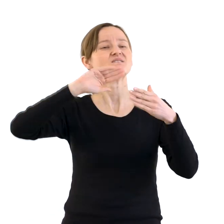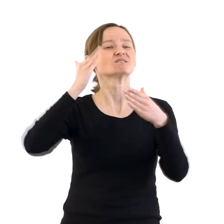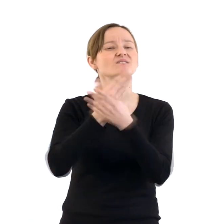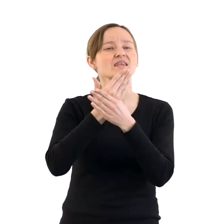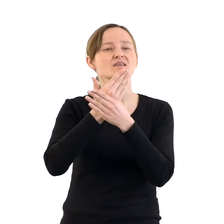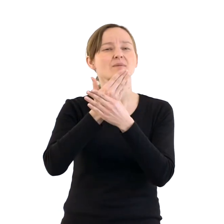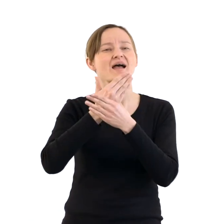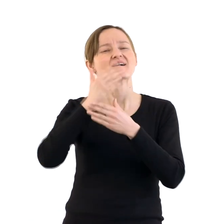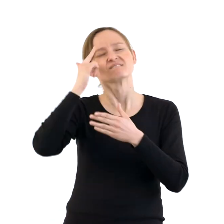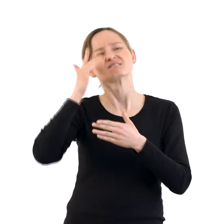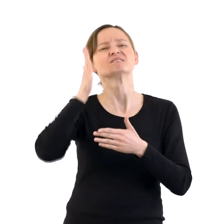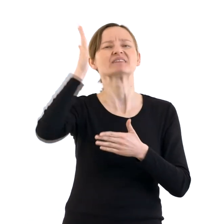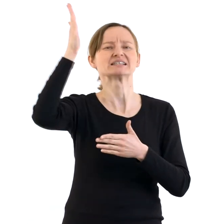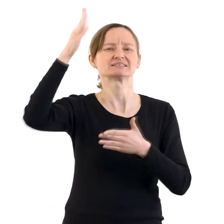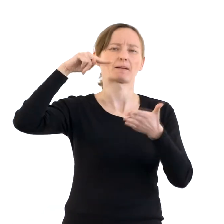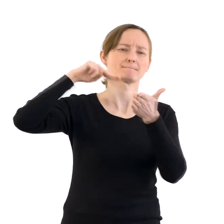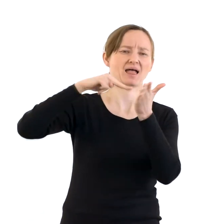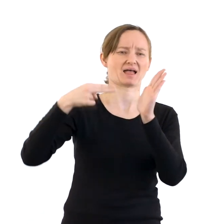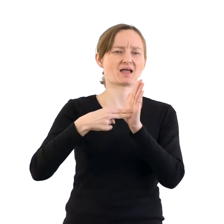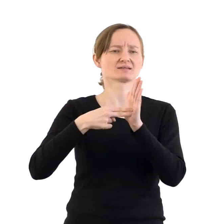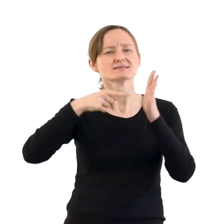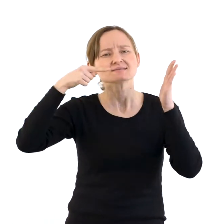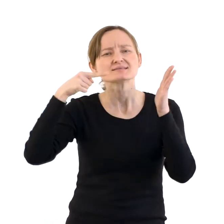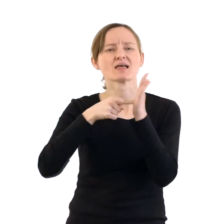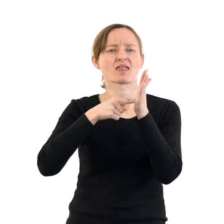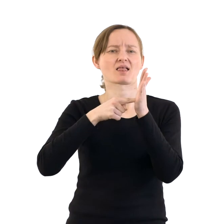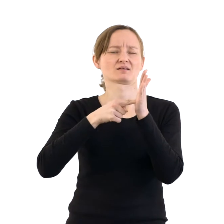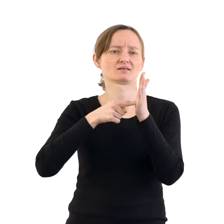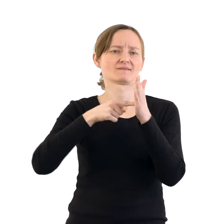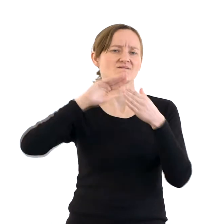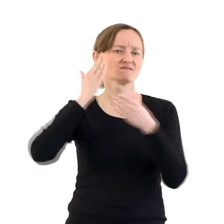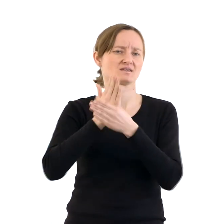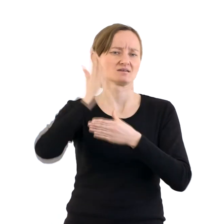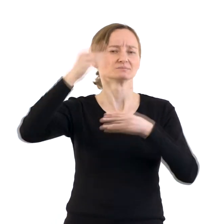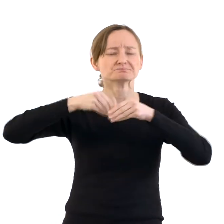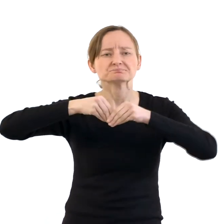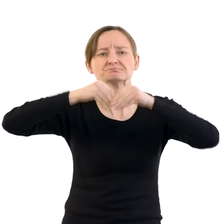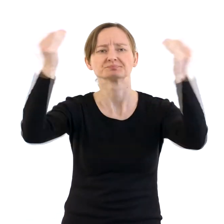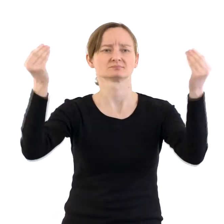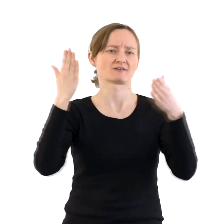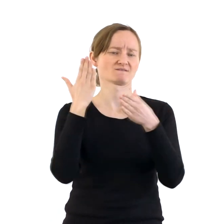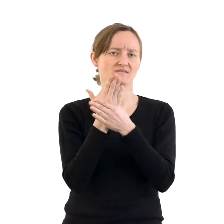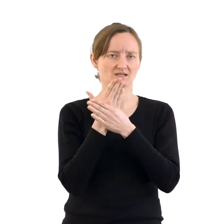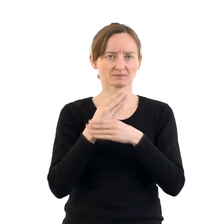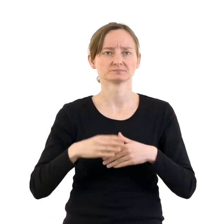wizji firmy – strategii i celów firmy